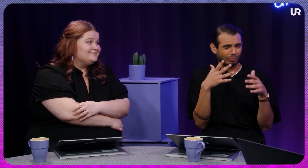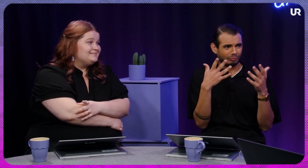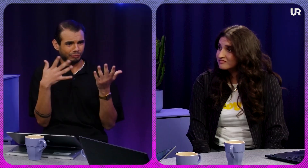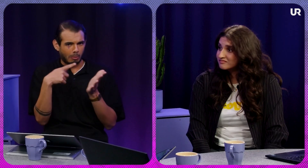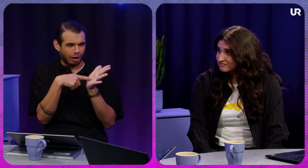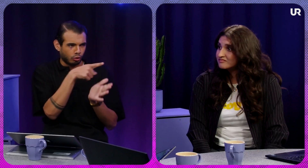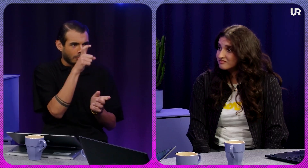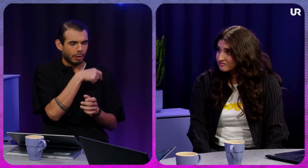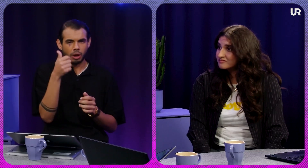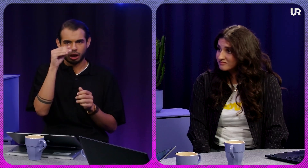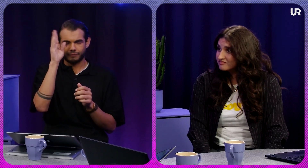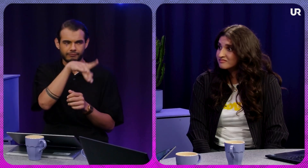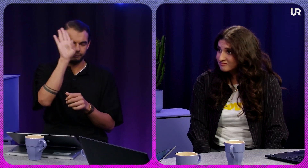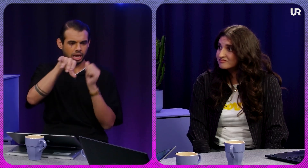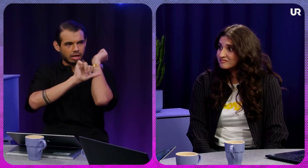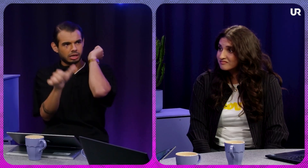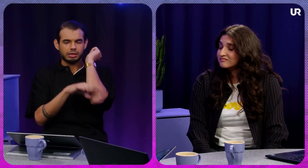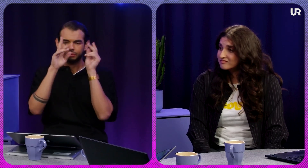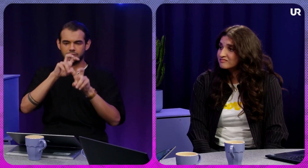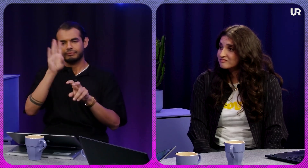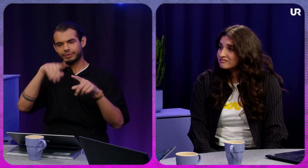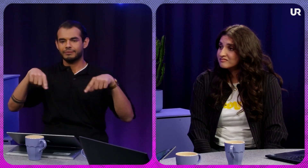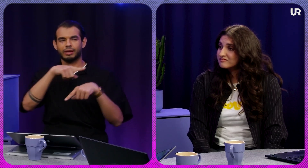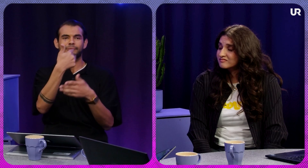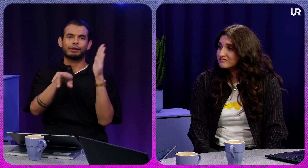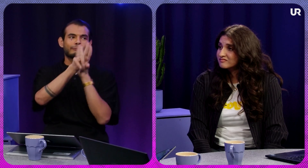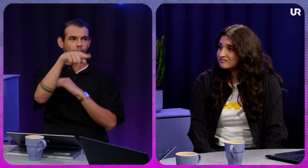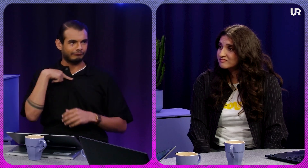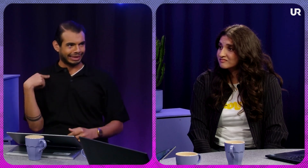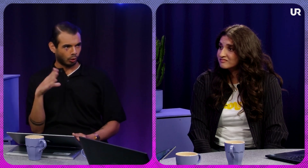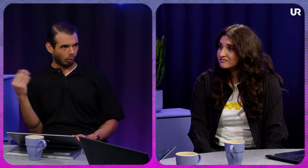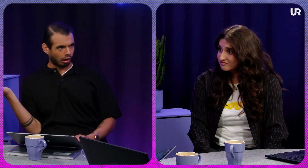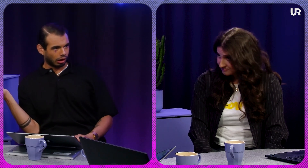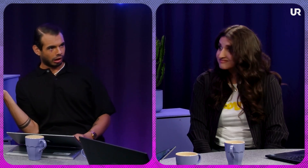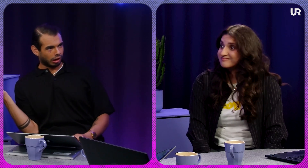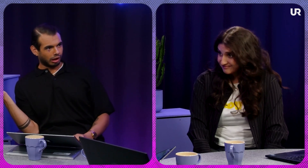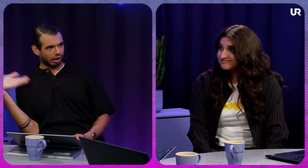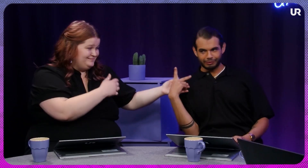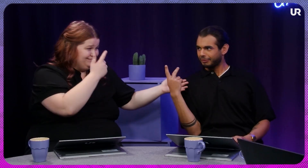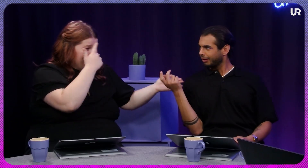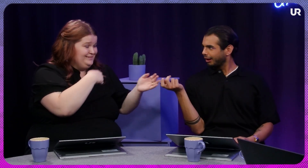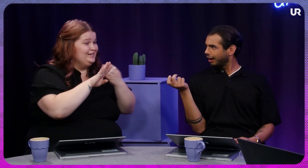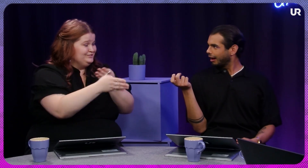Jag menar om du såg klippet, du kanske skulle veta om det var äkta och fly direkt. Men vi andra då? Vi som inte kan avgöra om det är äkta eller inte?